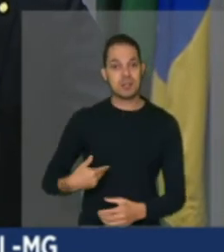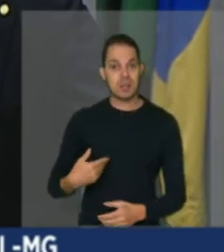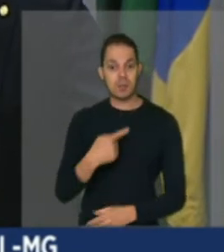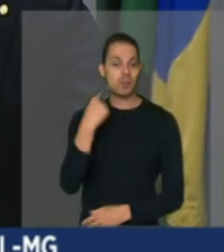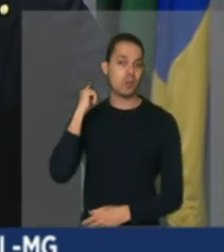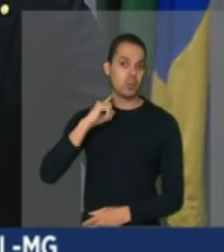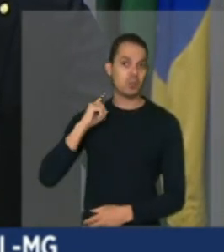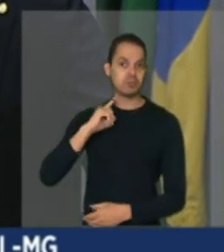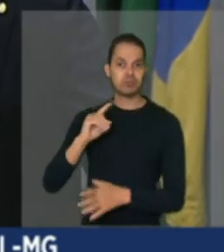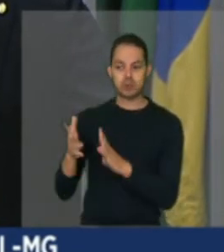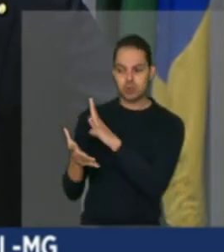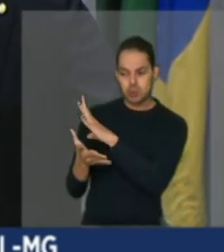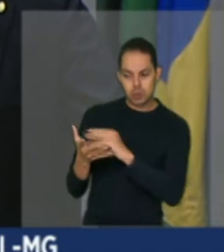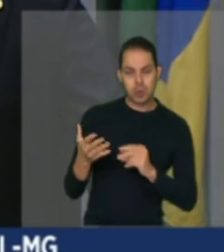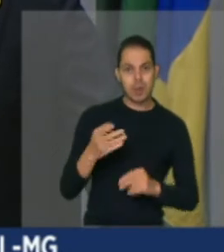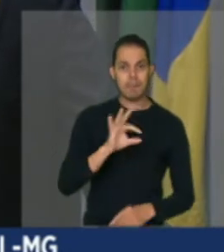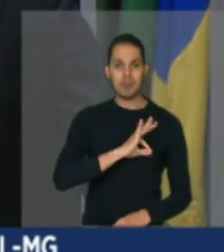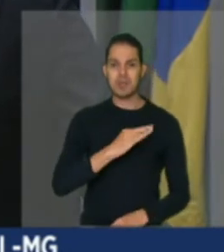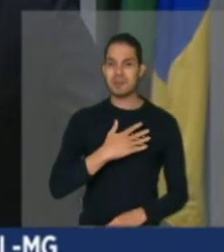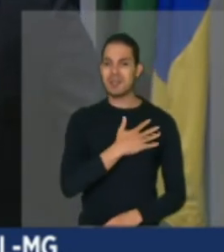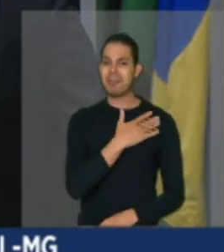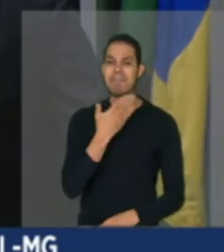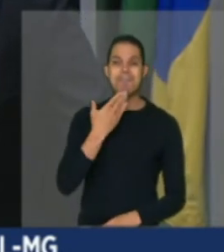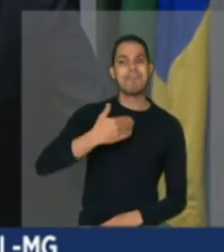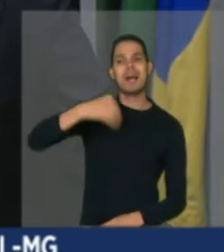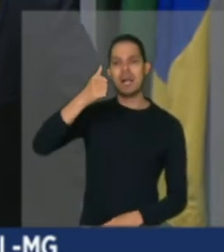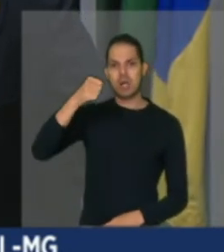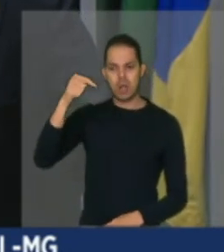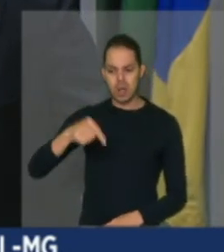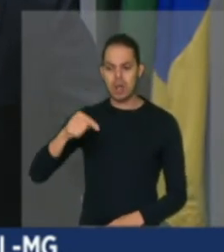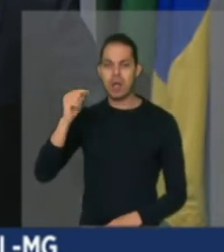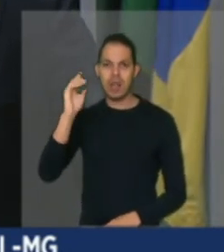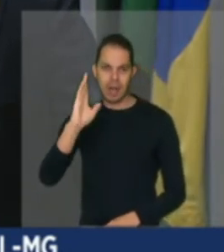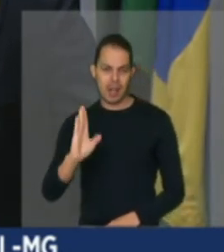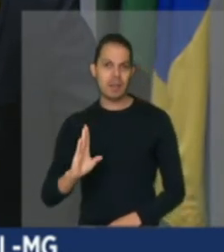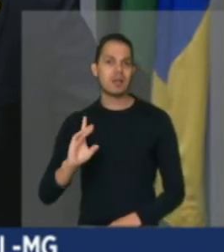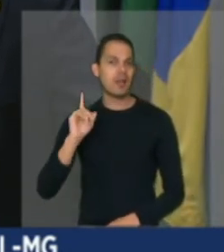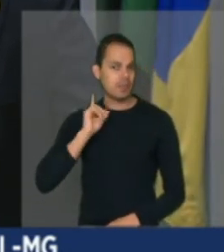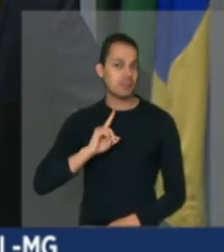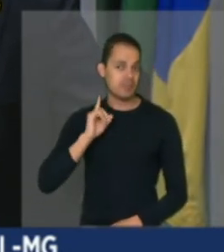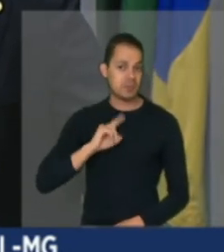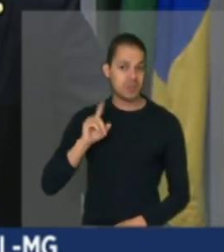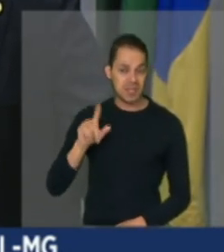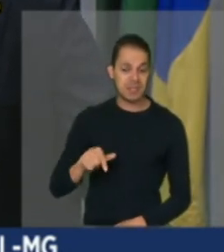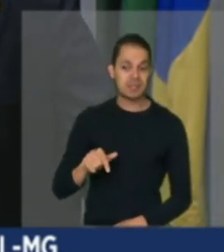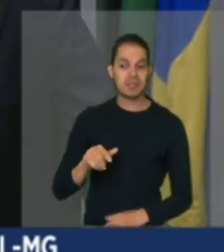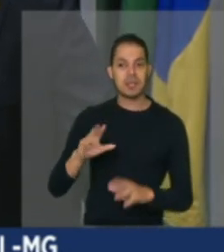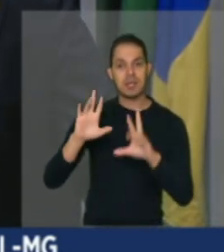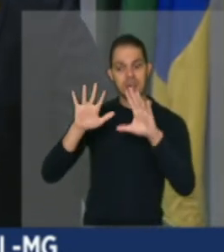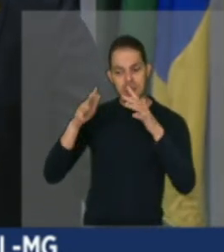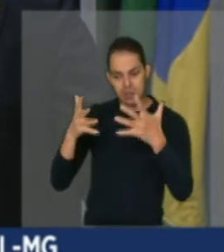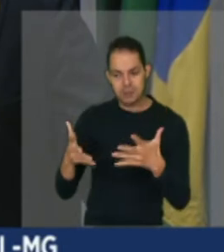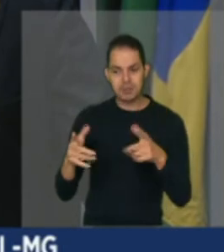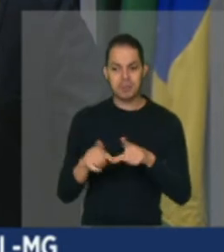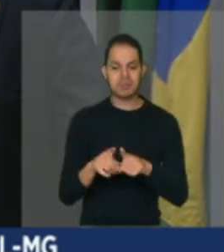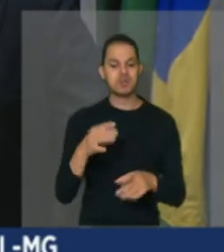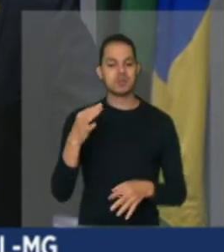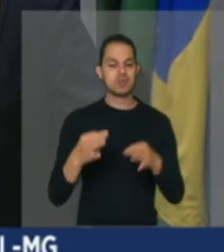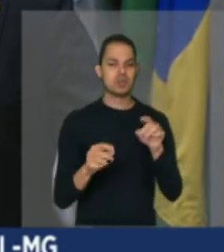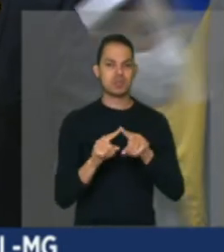GERAIS DÁ EXEMPLO, TEMOS A MELHOR POLÍCIA MILITAR DO BRASIL, E É HORA DESSE NÃO SÓ RECONHECIMENTO, MAS ESSA